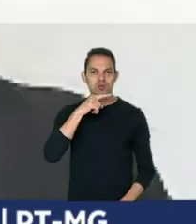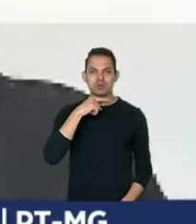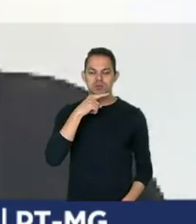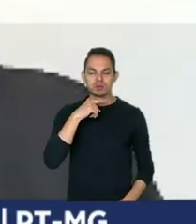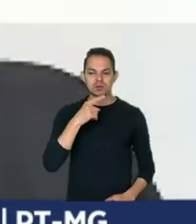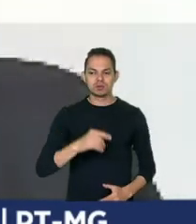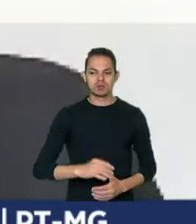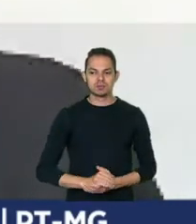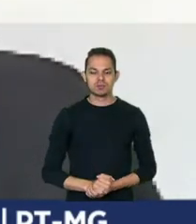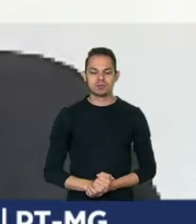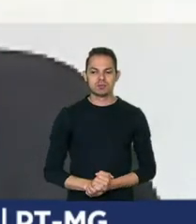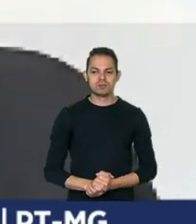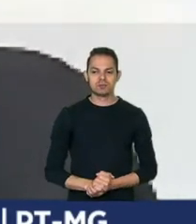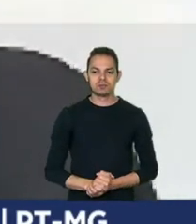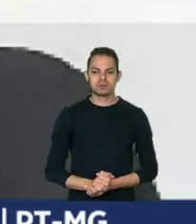DA CÂMARA ... CULTURAL EM